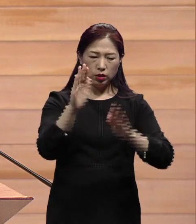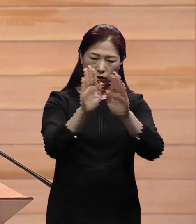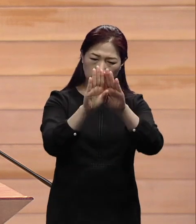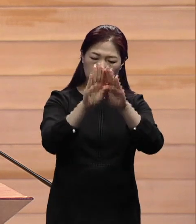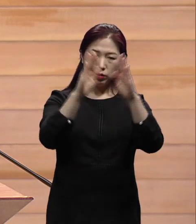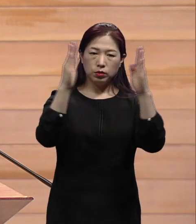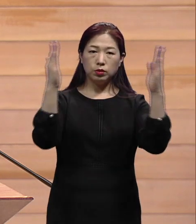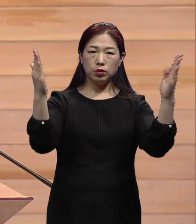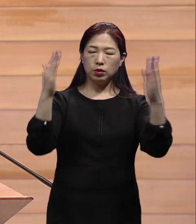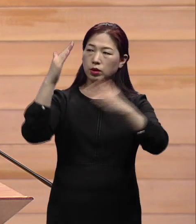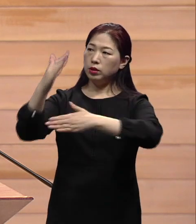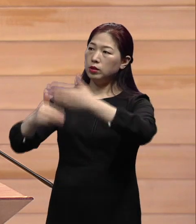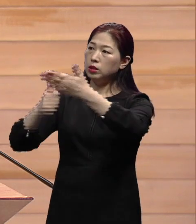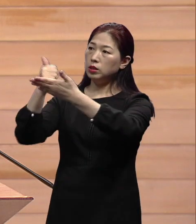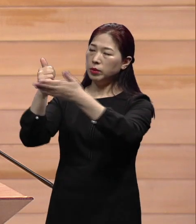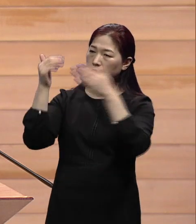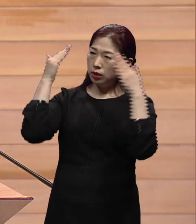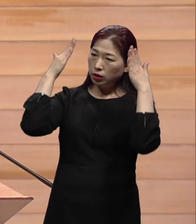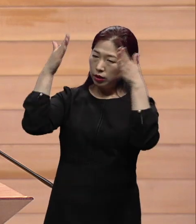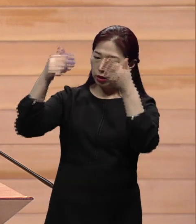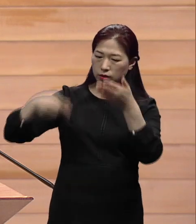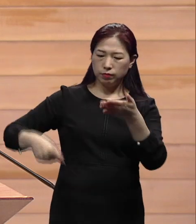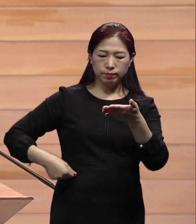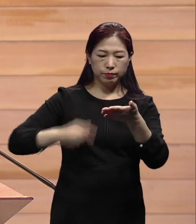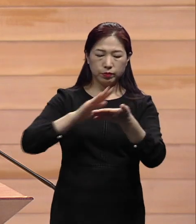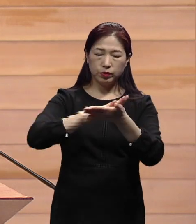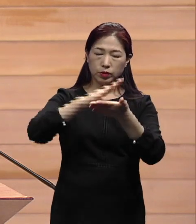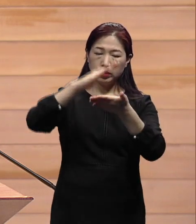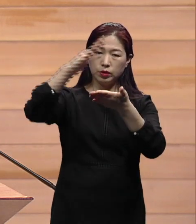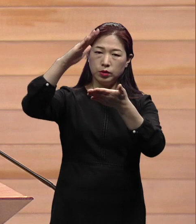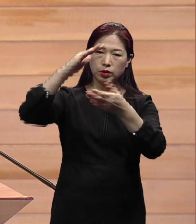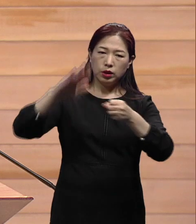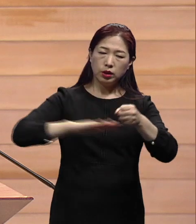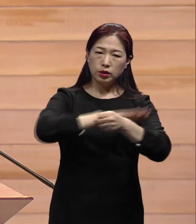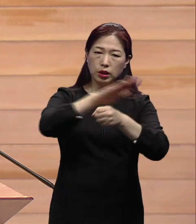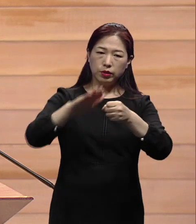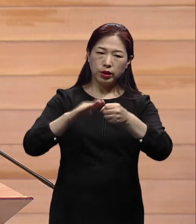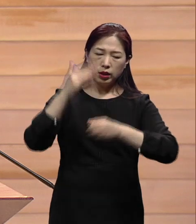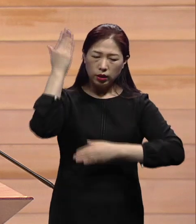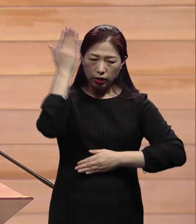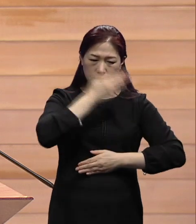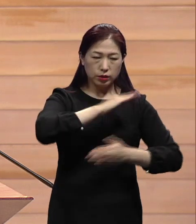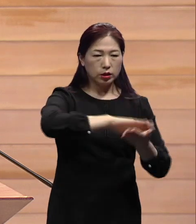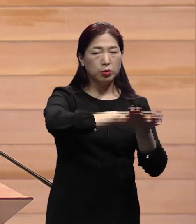하느님 아버지에 대한 열정과 사랑으로 정화되기를 희망하셨고